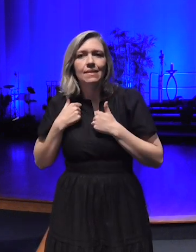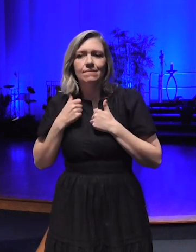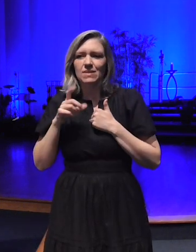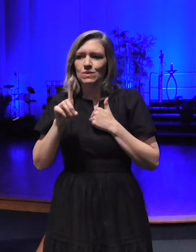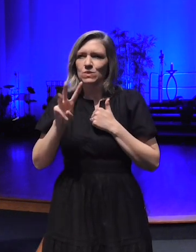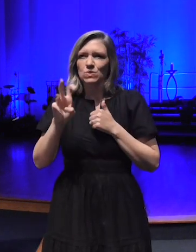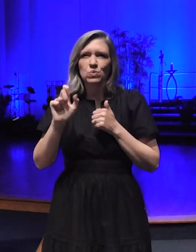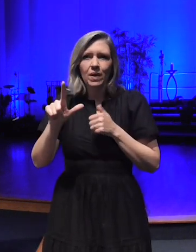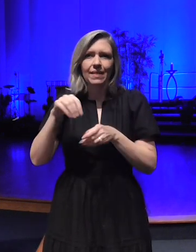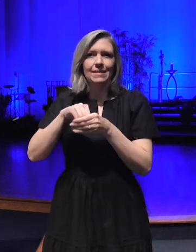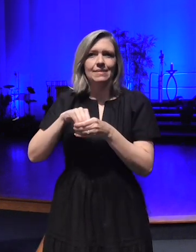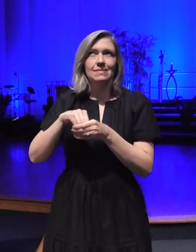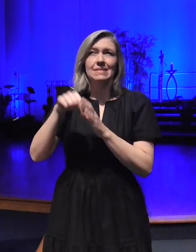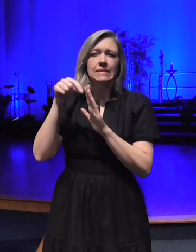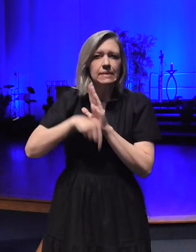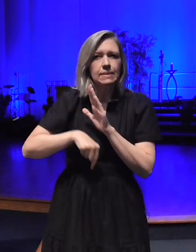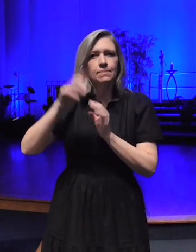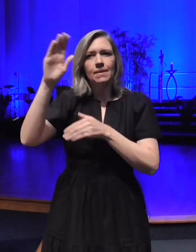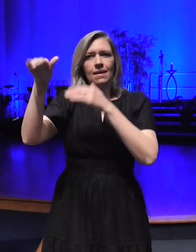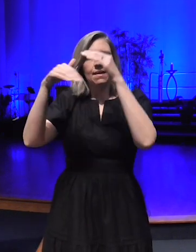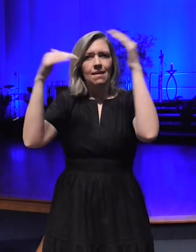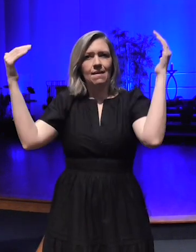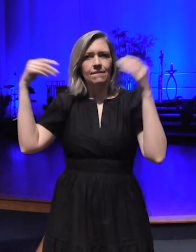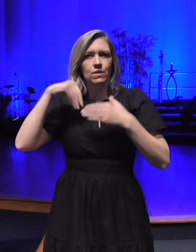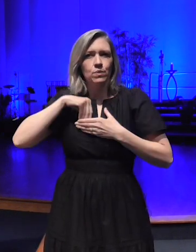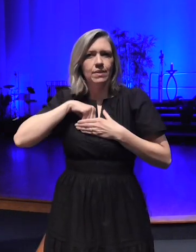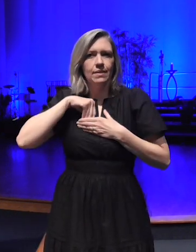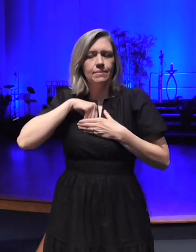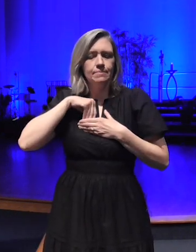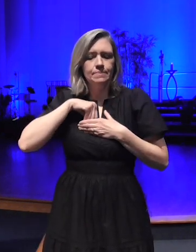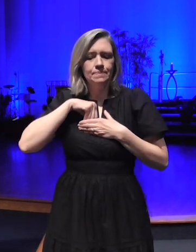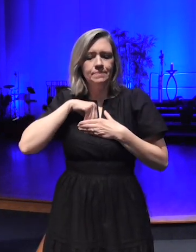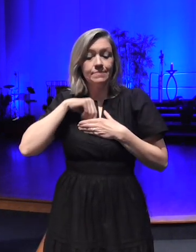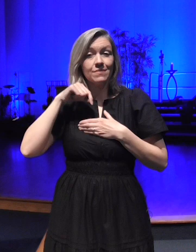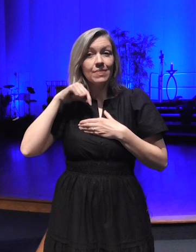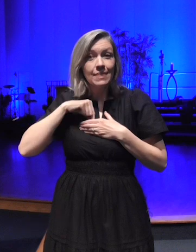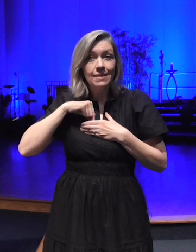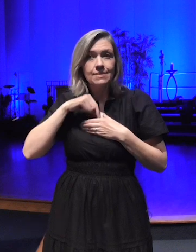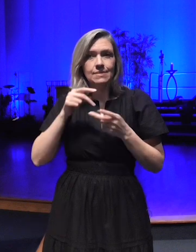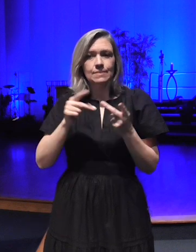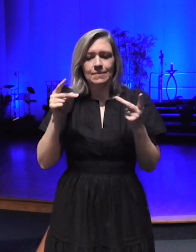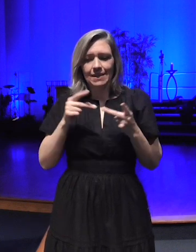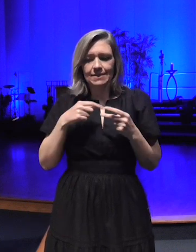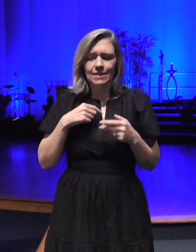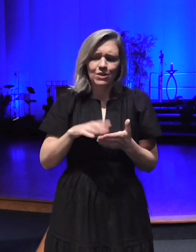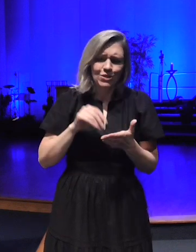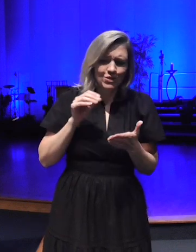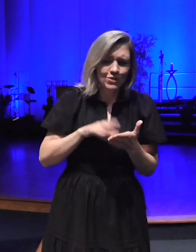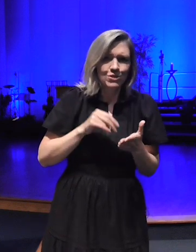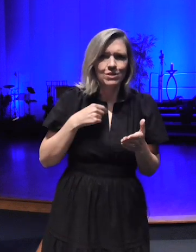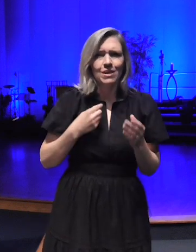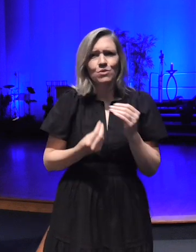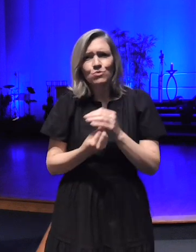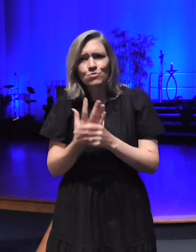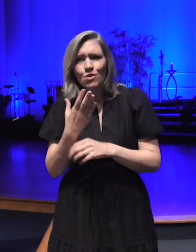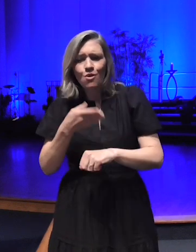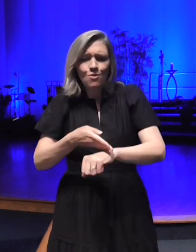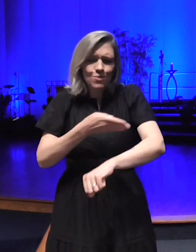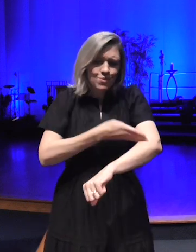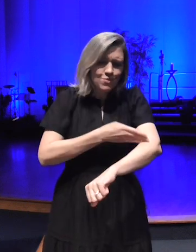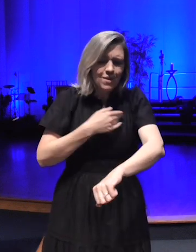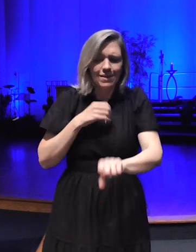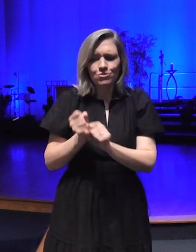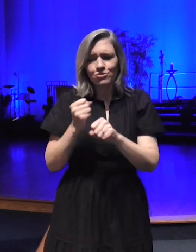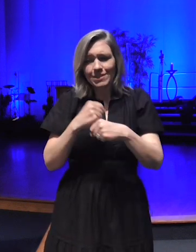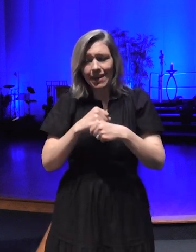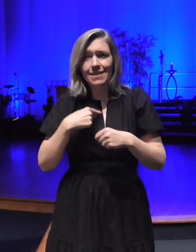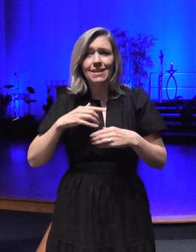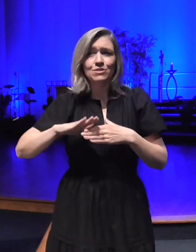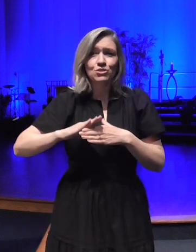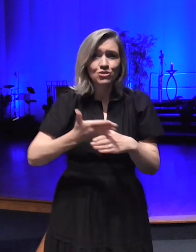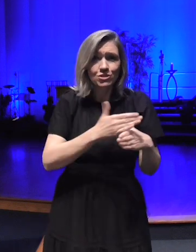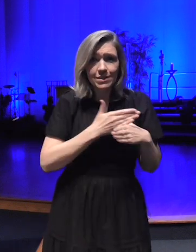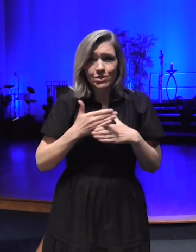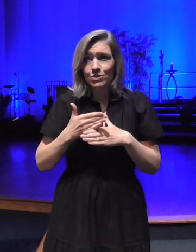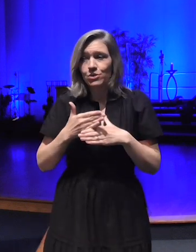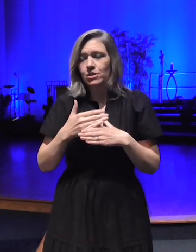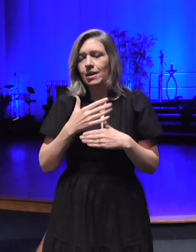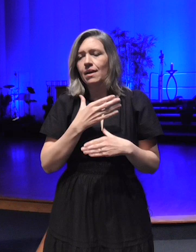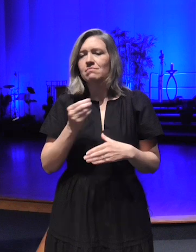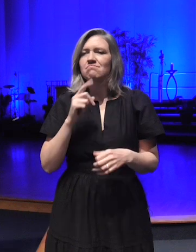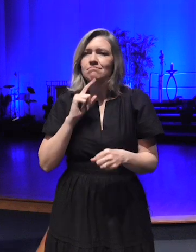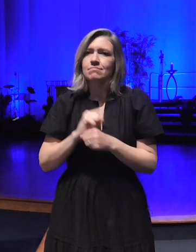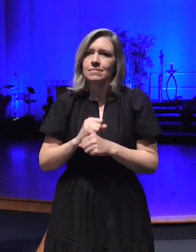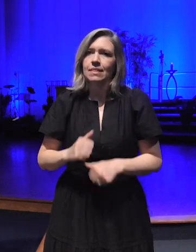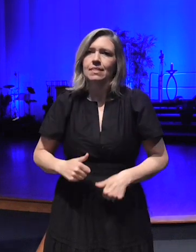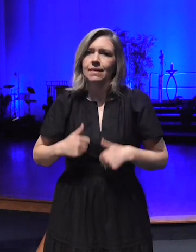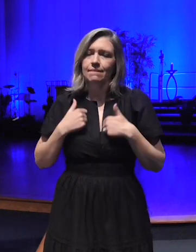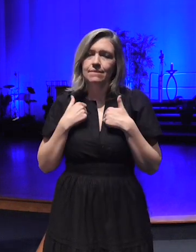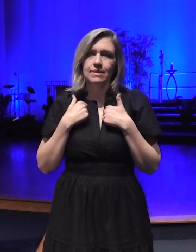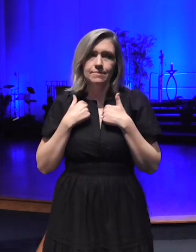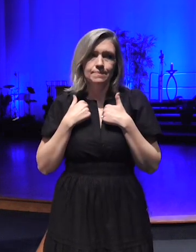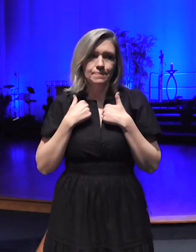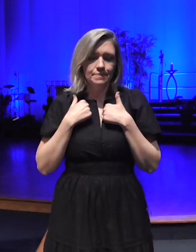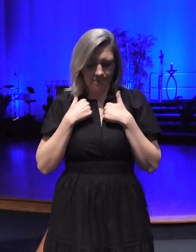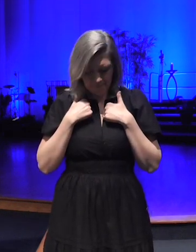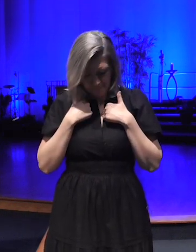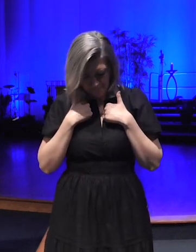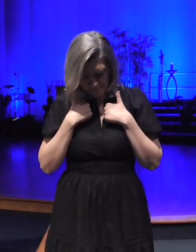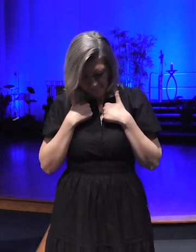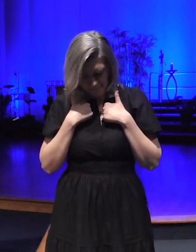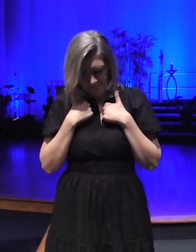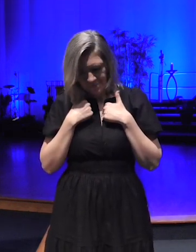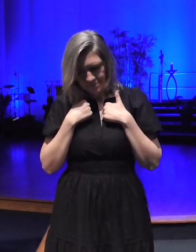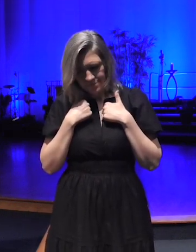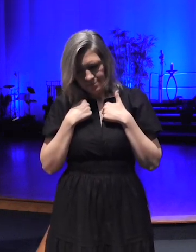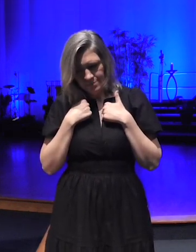dentro de mí y desde este lugar aprendo crezco creo comparto y realmente vivo oh